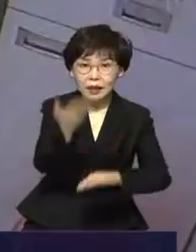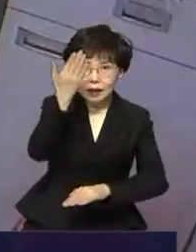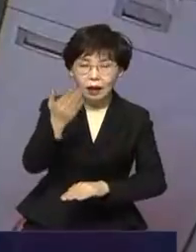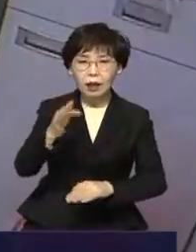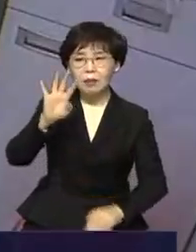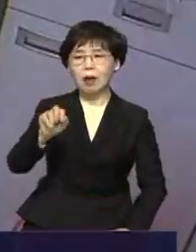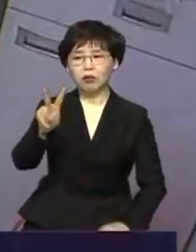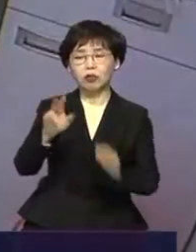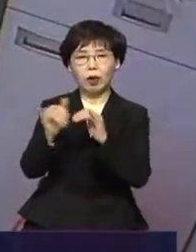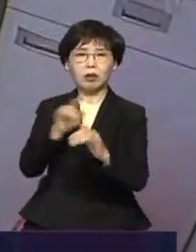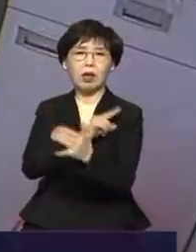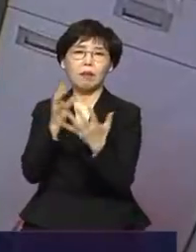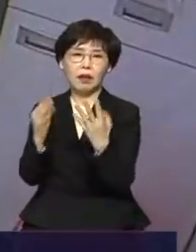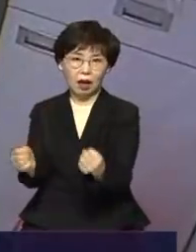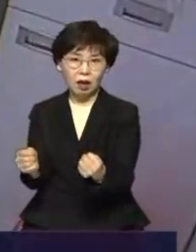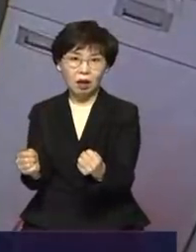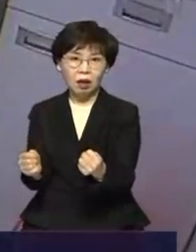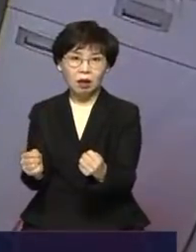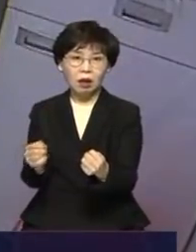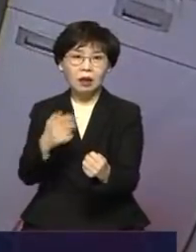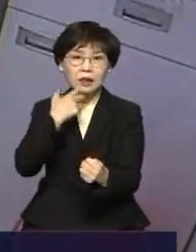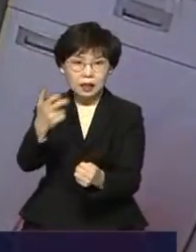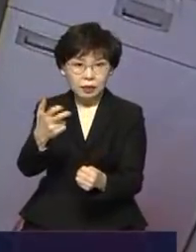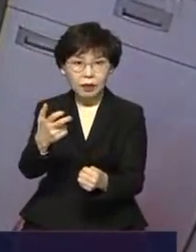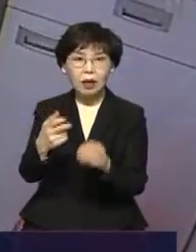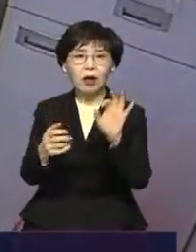42명으로 가장 많았으며 70대가 10명으로 뒤를 이었습니다.